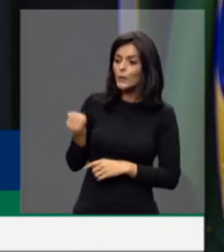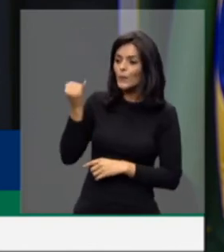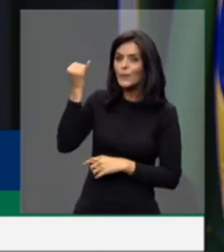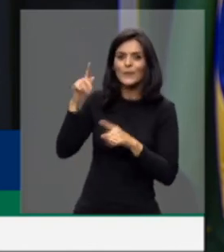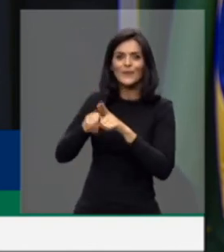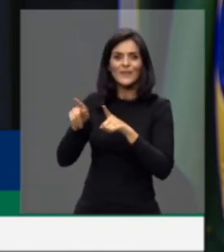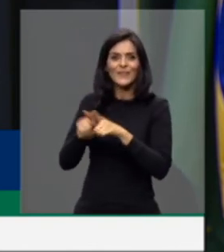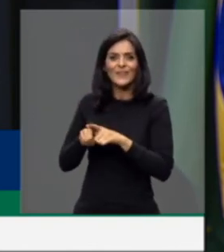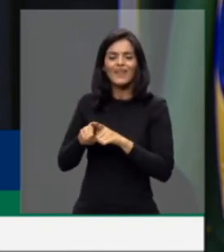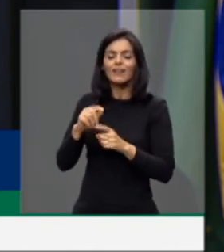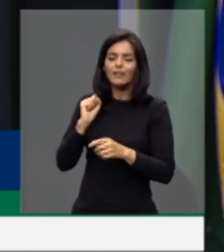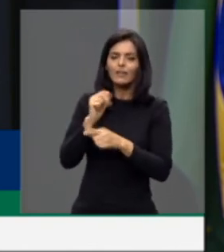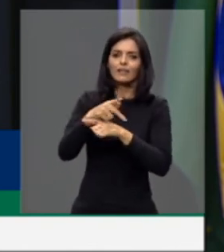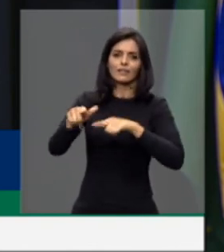TÉCNICA E VÊ O RETORNO ECONÔMICO E SOCIAL PARA O